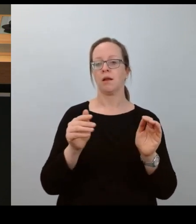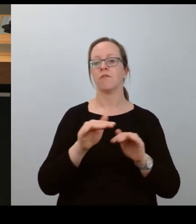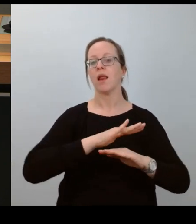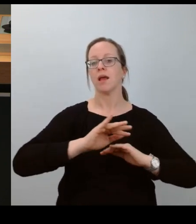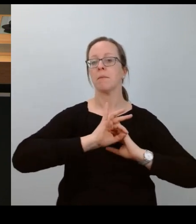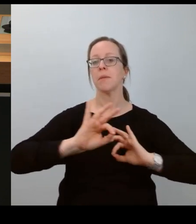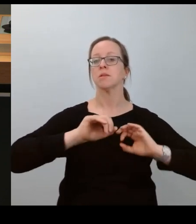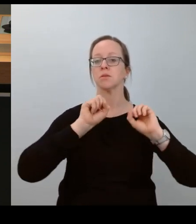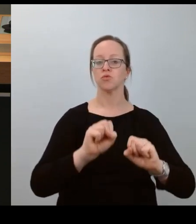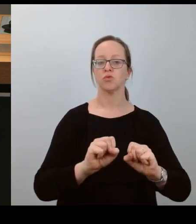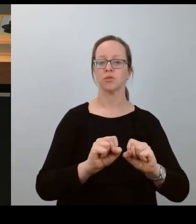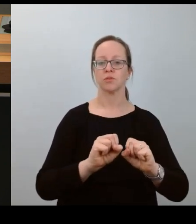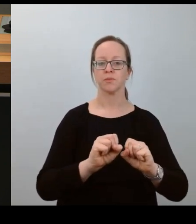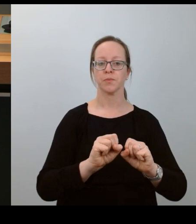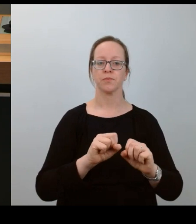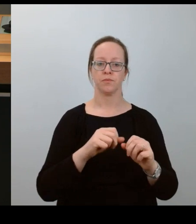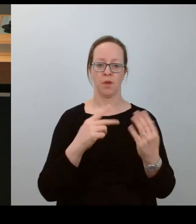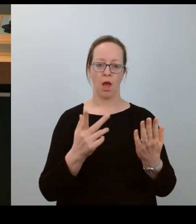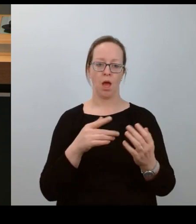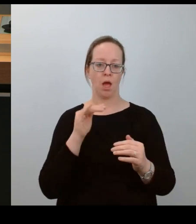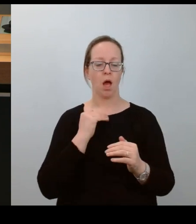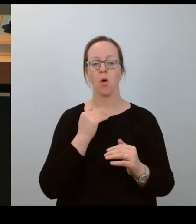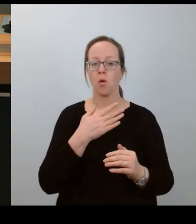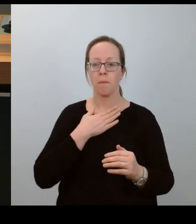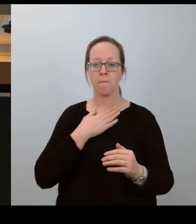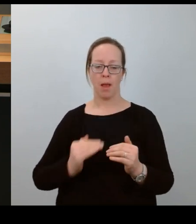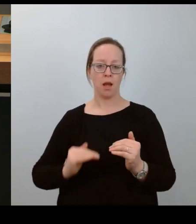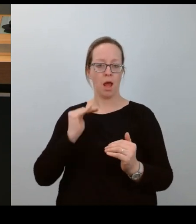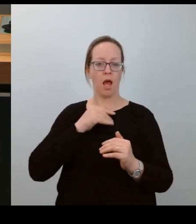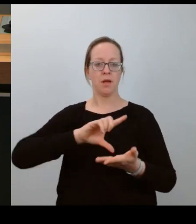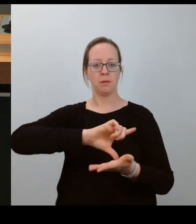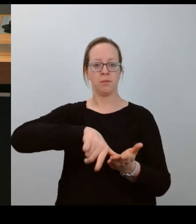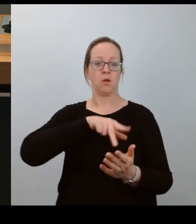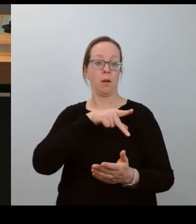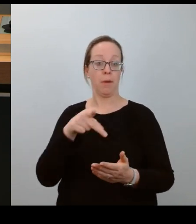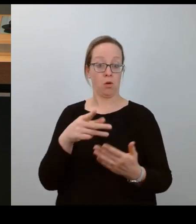auch entsprechende Grundstücke von Privaten erwerben kann.